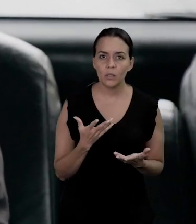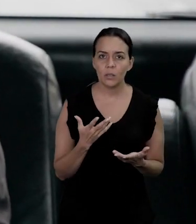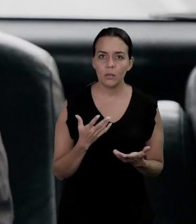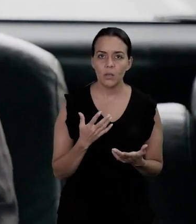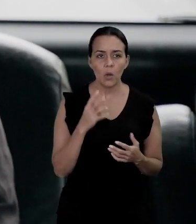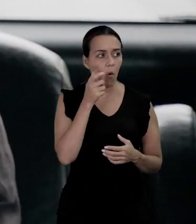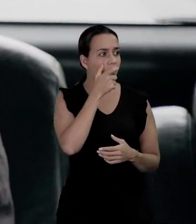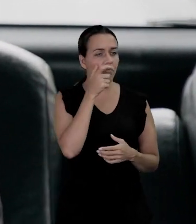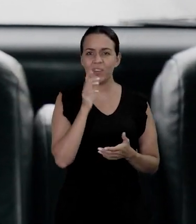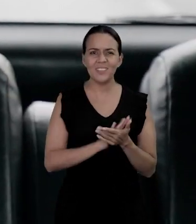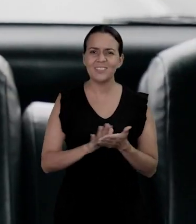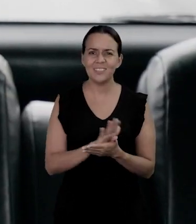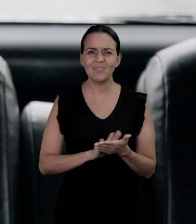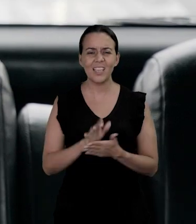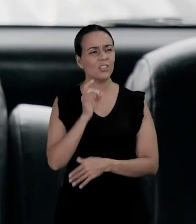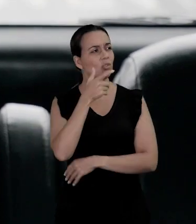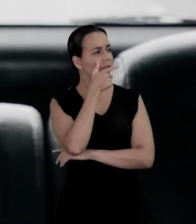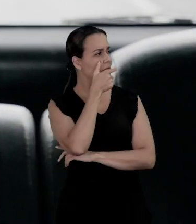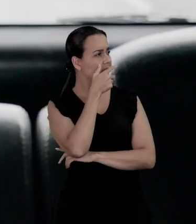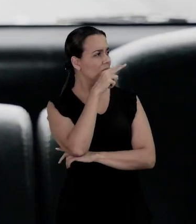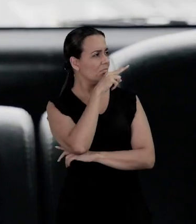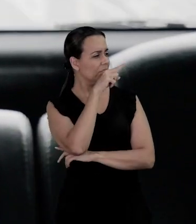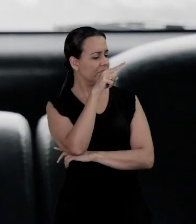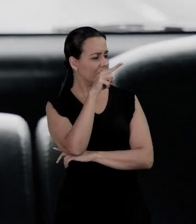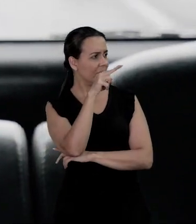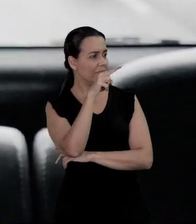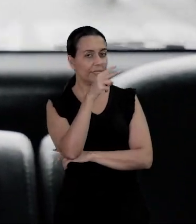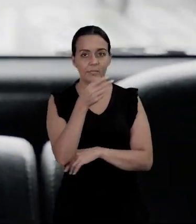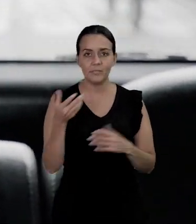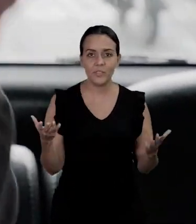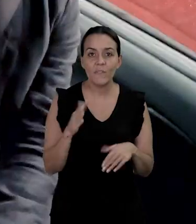porque eu não assisto nada, eu também fico olhando os DVDs, é horrível.